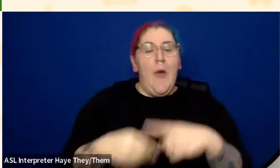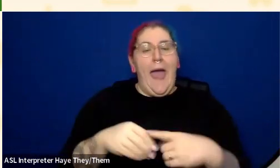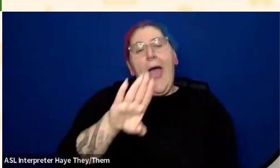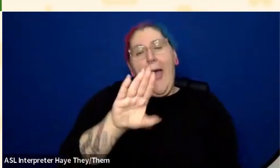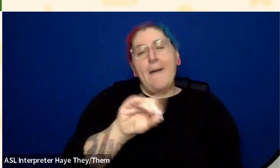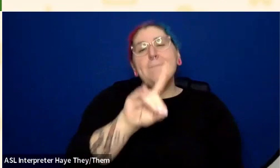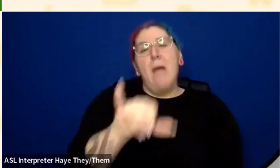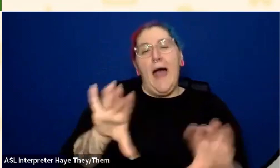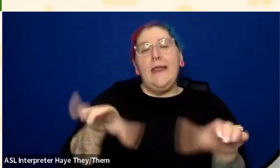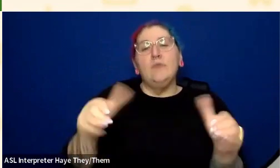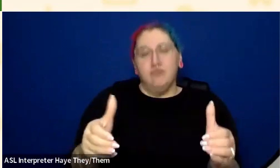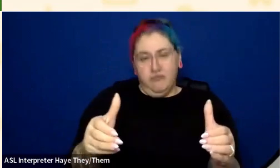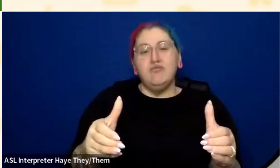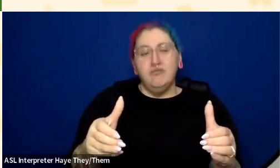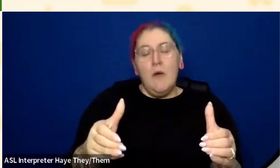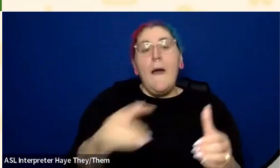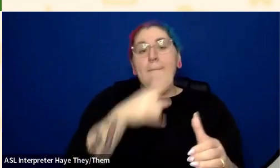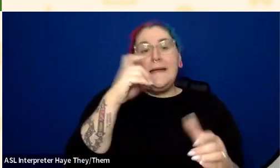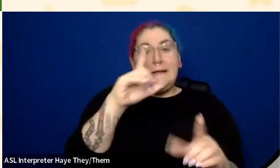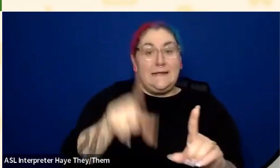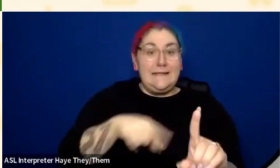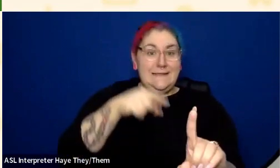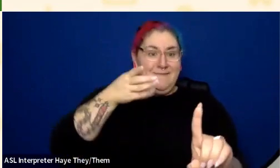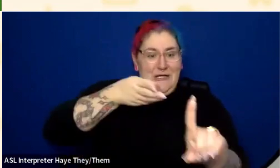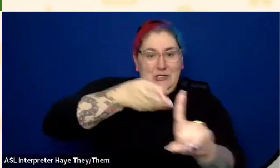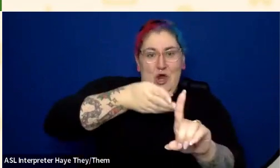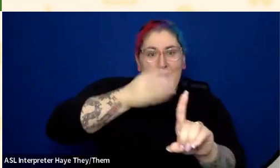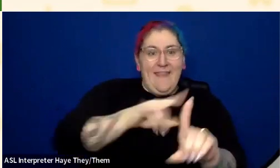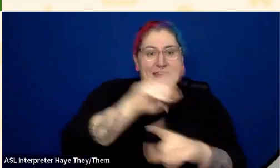y en nuestro JavaScript va a ser realmente útil.